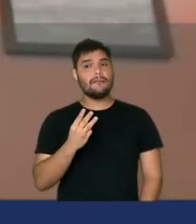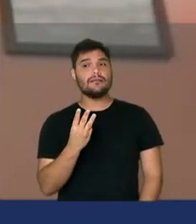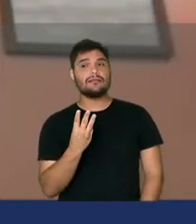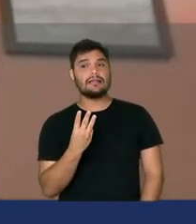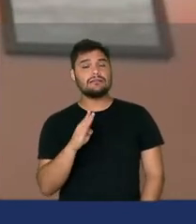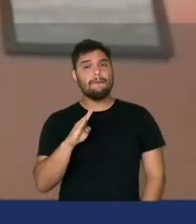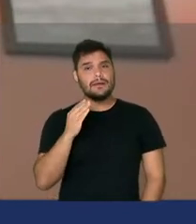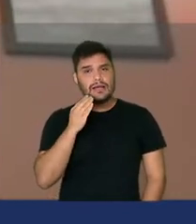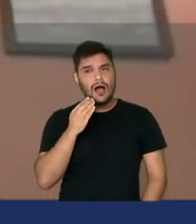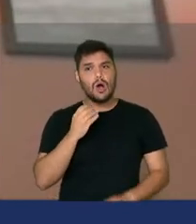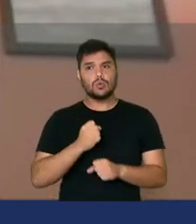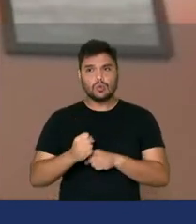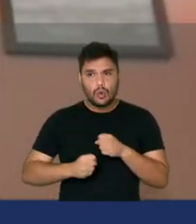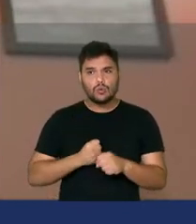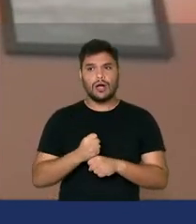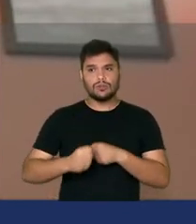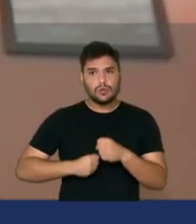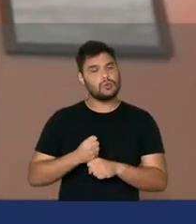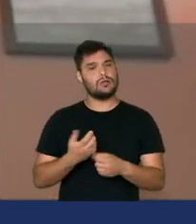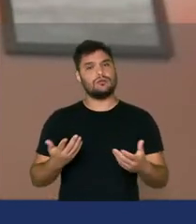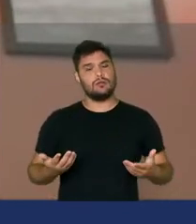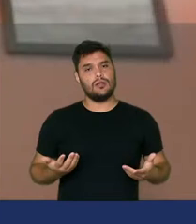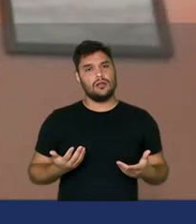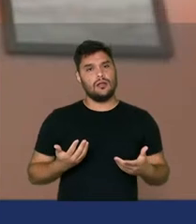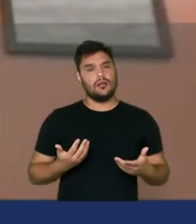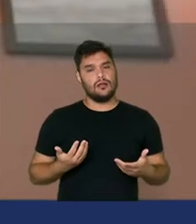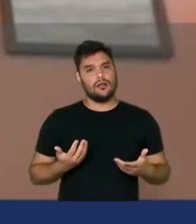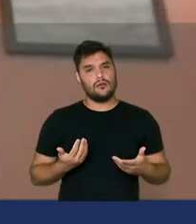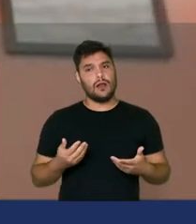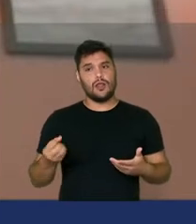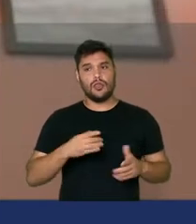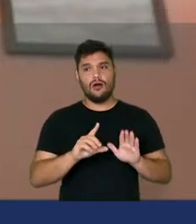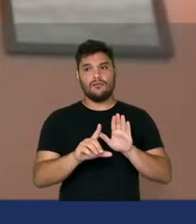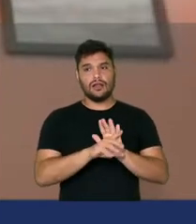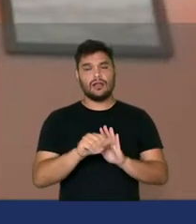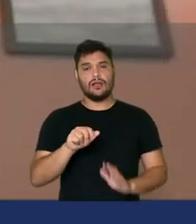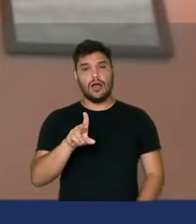NO PROJETO PAULO GUSTAVO MAIS 3 BILHÕES ANUAIS SENDO